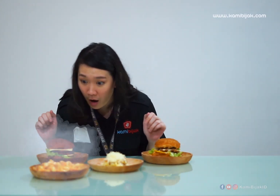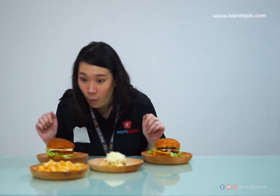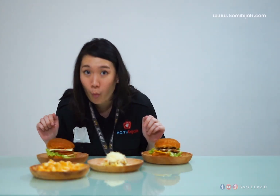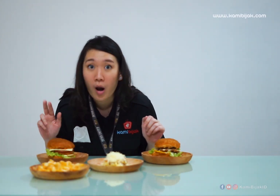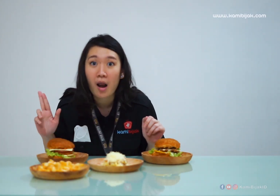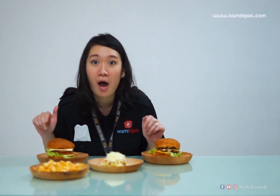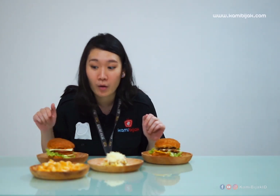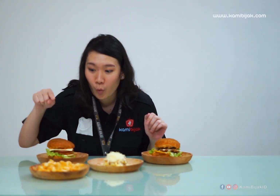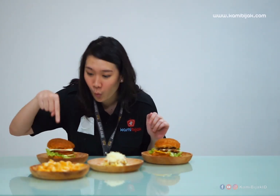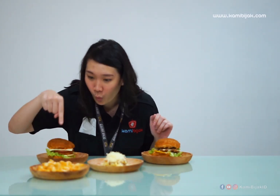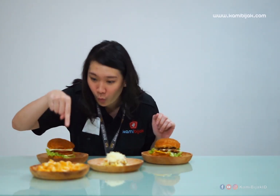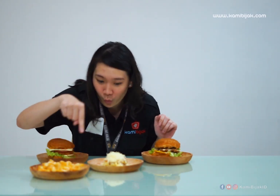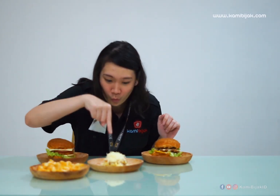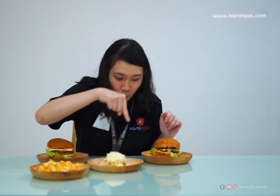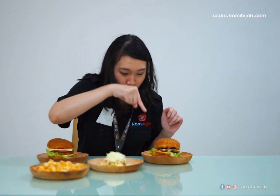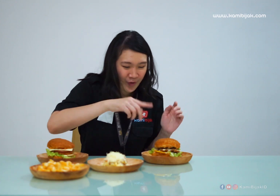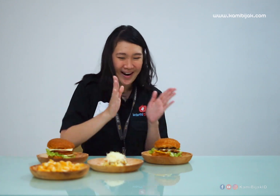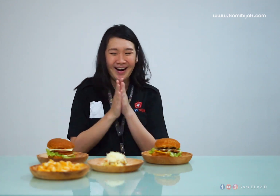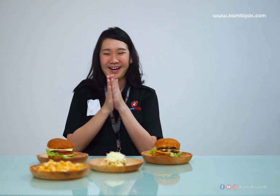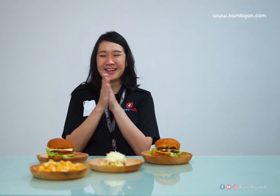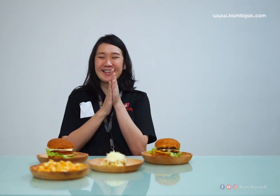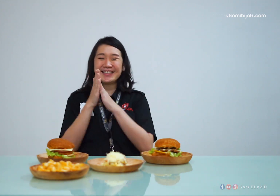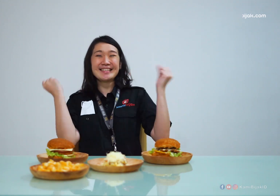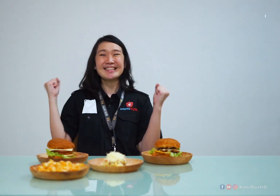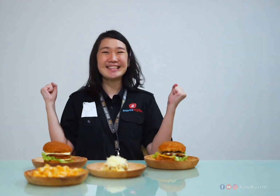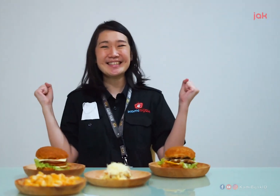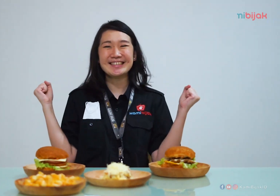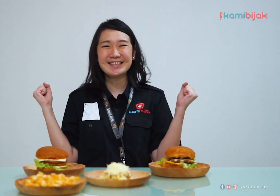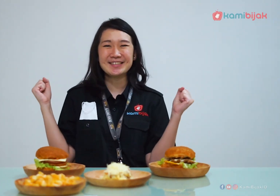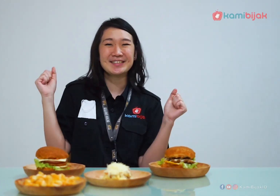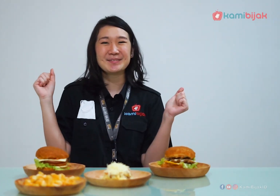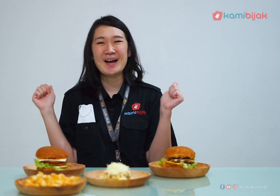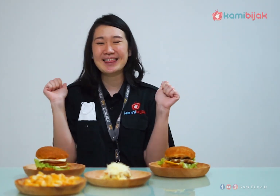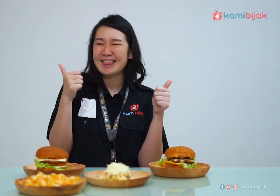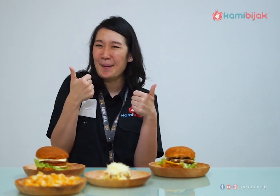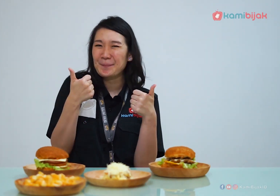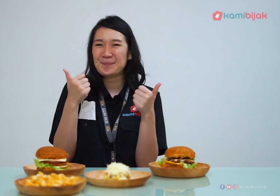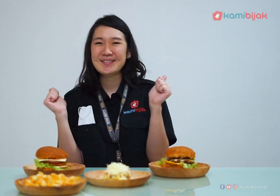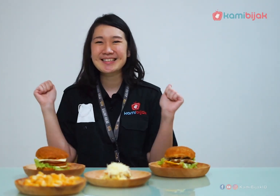Wah ada lagi, satu dua tiga empat. Asiik mantap!